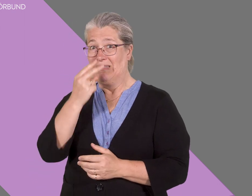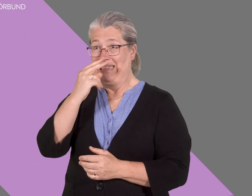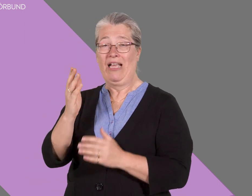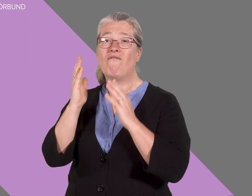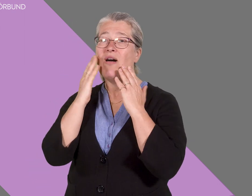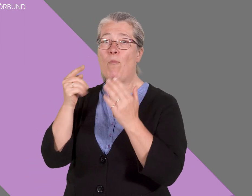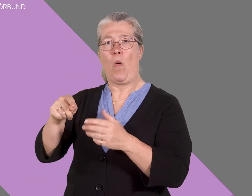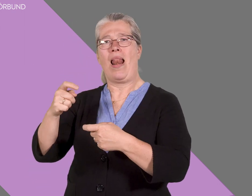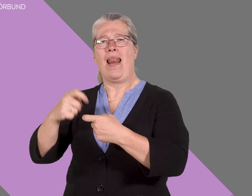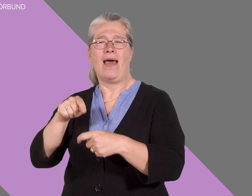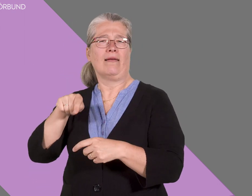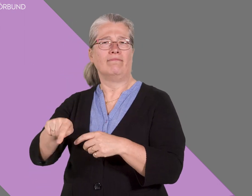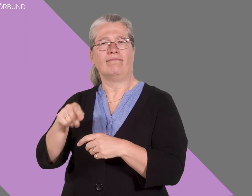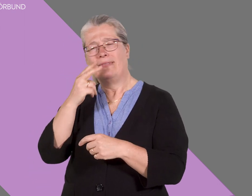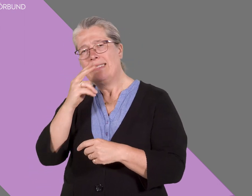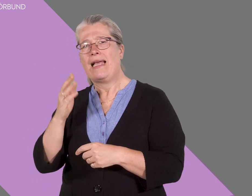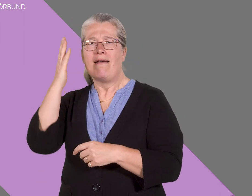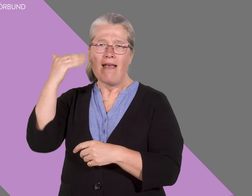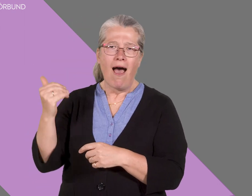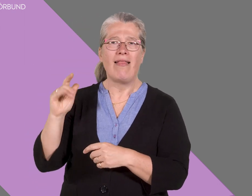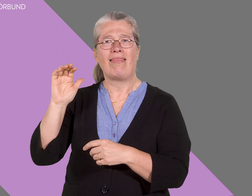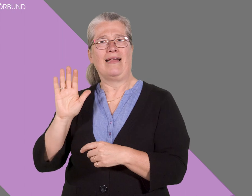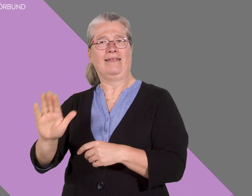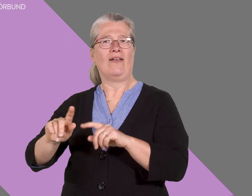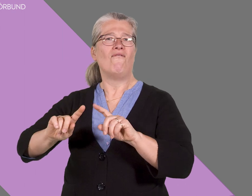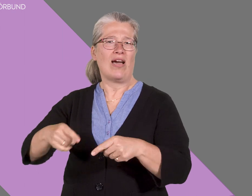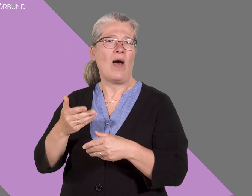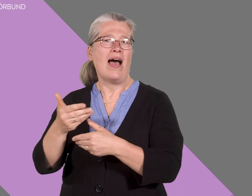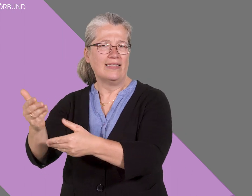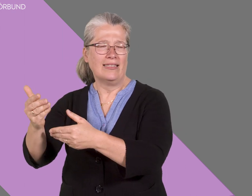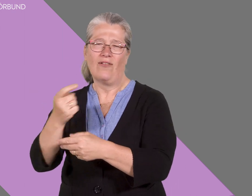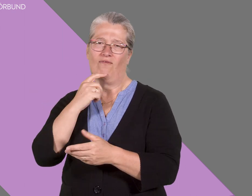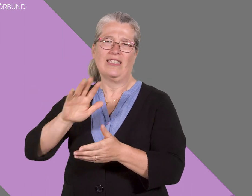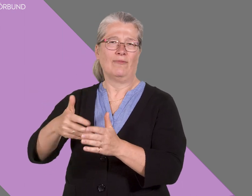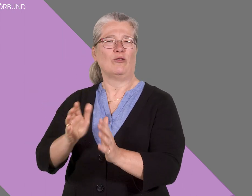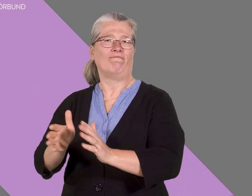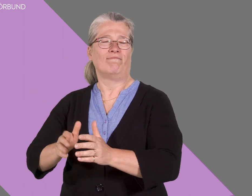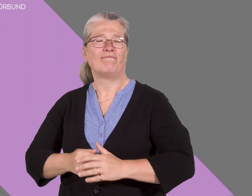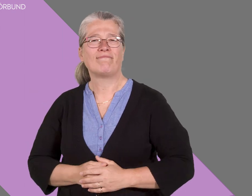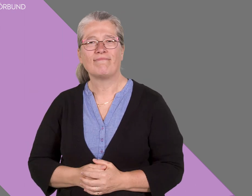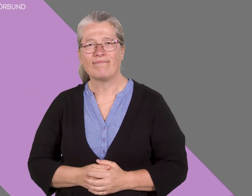Klicka på Facebook-länken för att se Jaanas och Terhis videohäsning på finska.